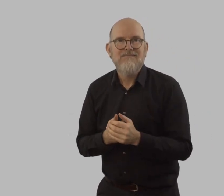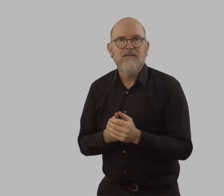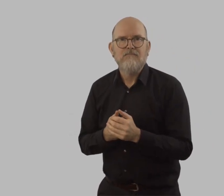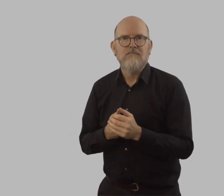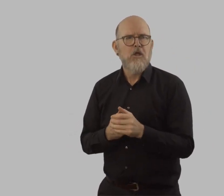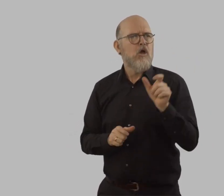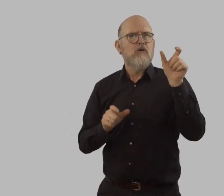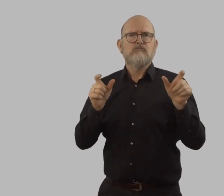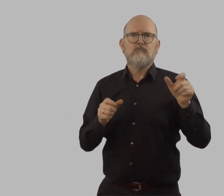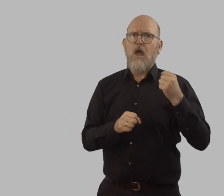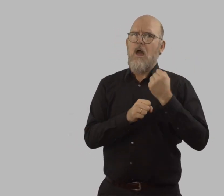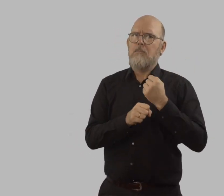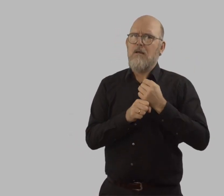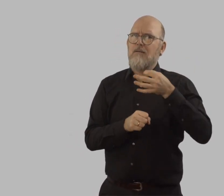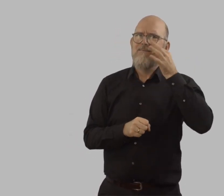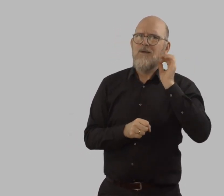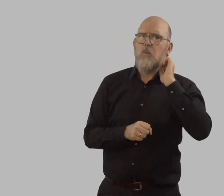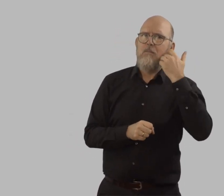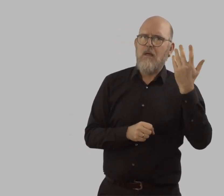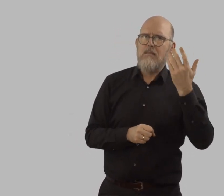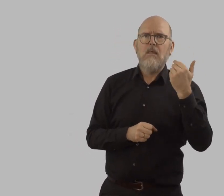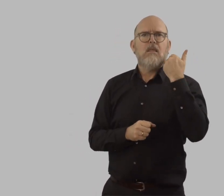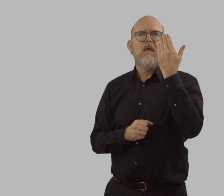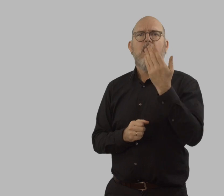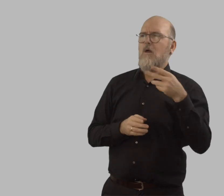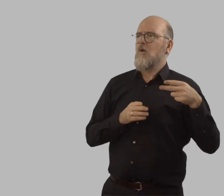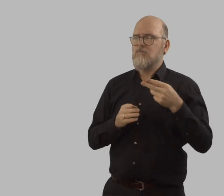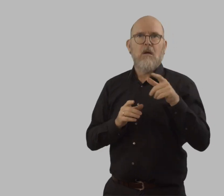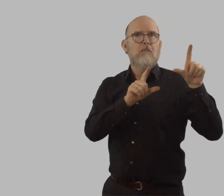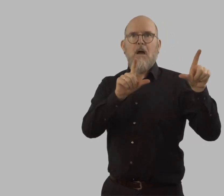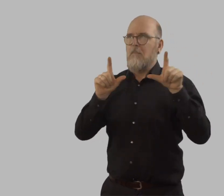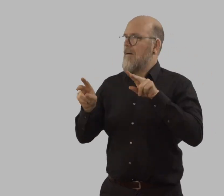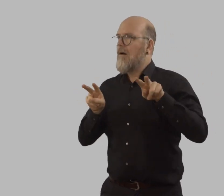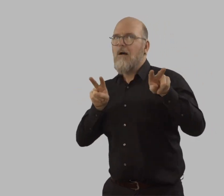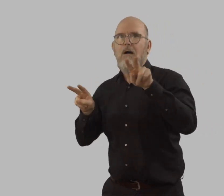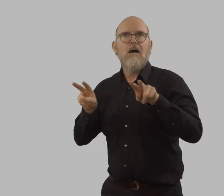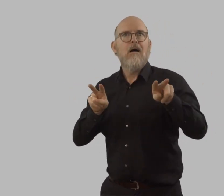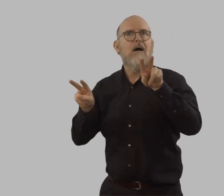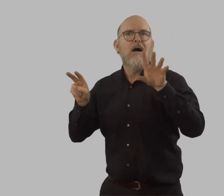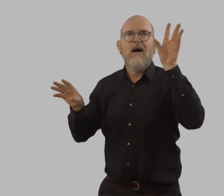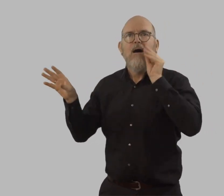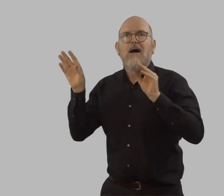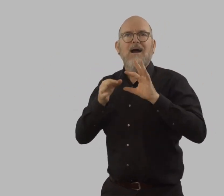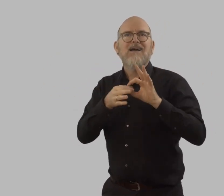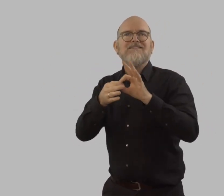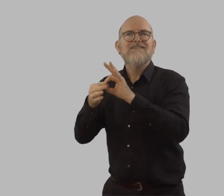Denn auf ihrem Heimweg sollten Arbeiter etwas über die Gesellschaft lernen,